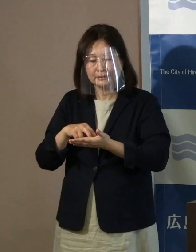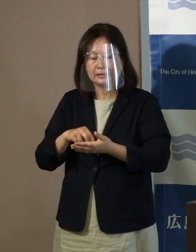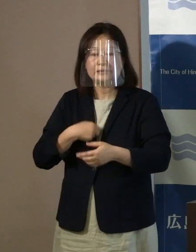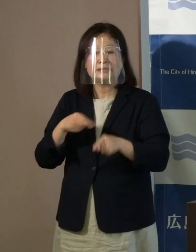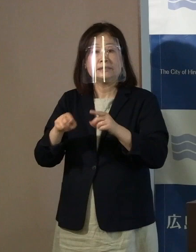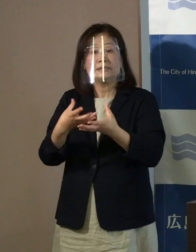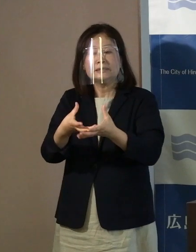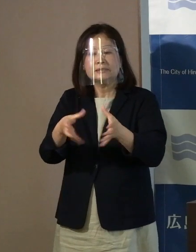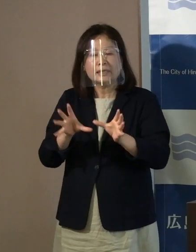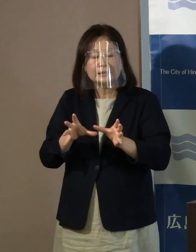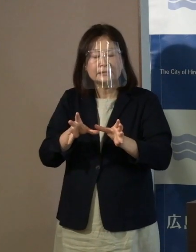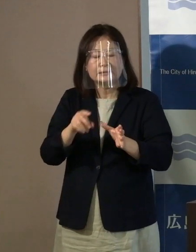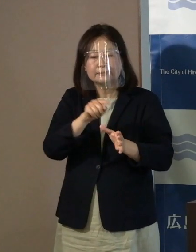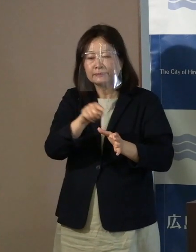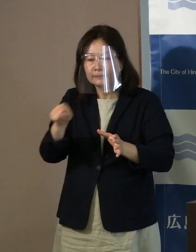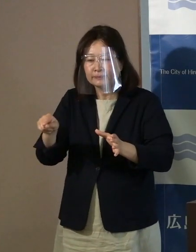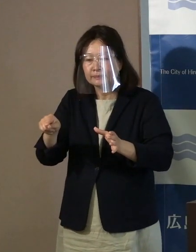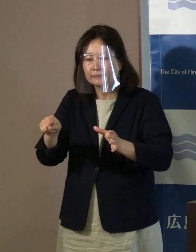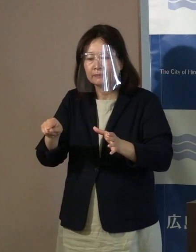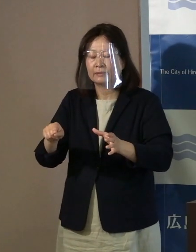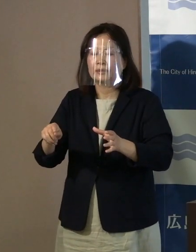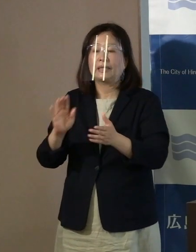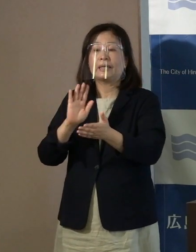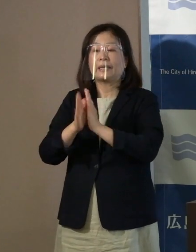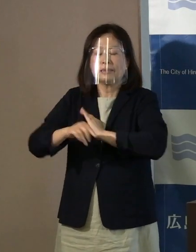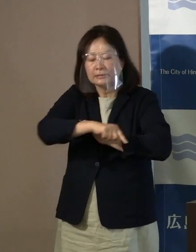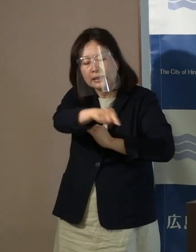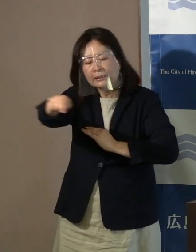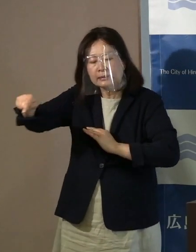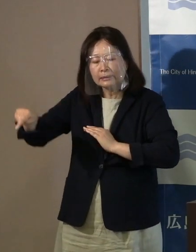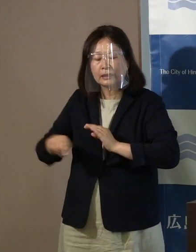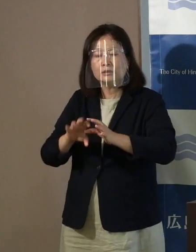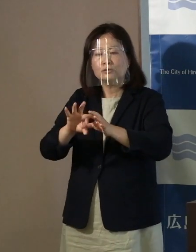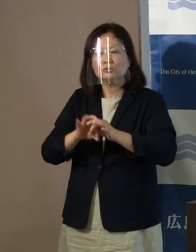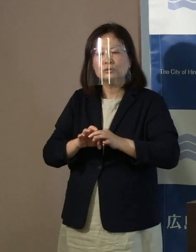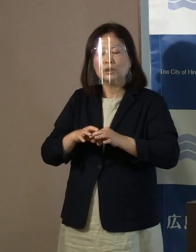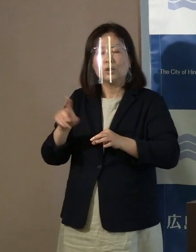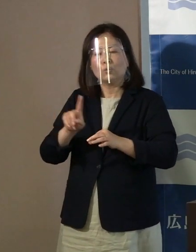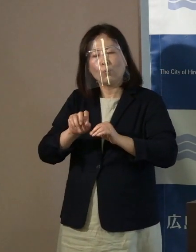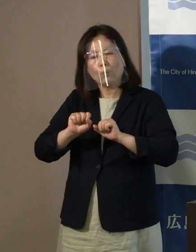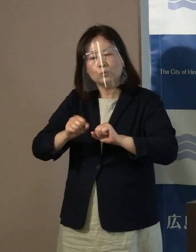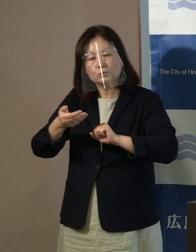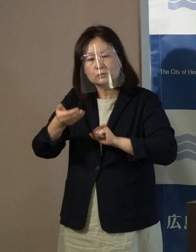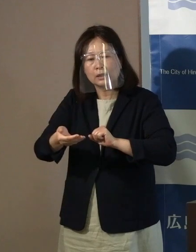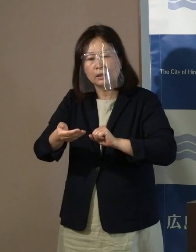どういった対応をするか､あるいは 県下全般についてどうするかっていうことを 発信していただいていますので､